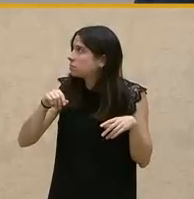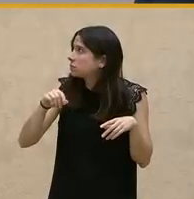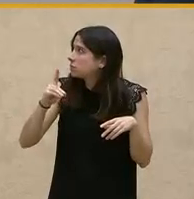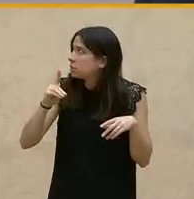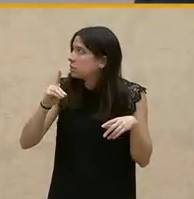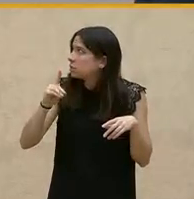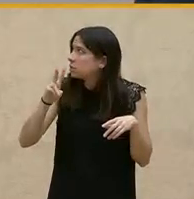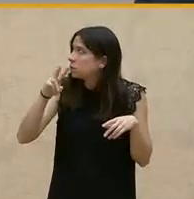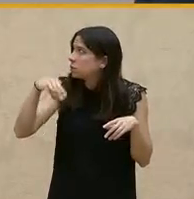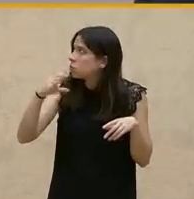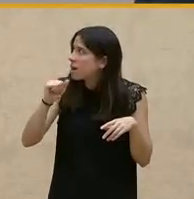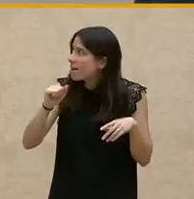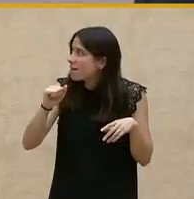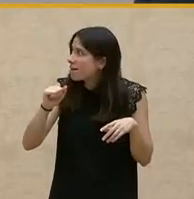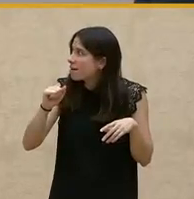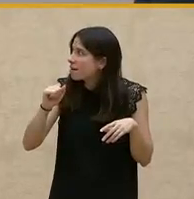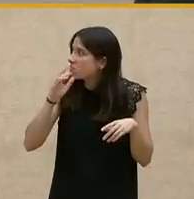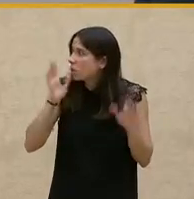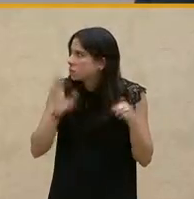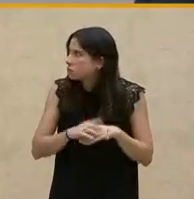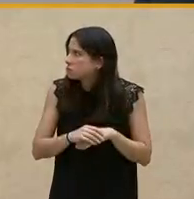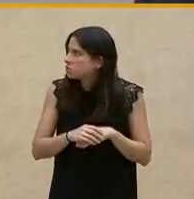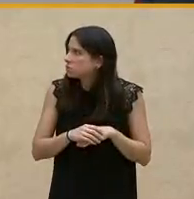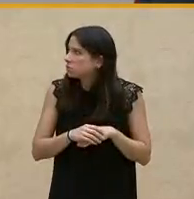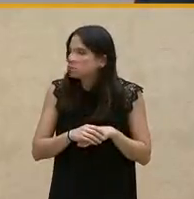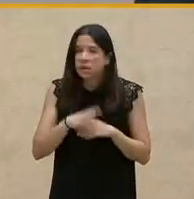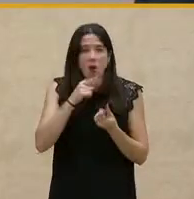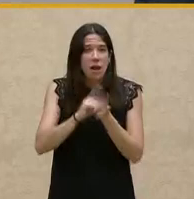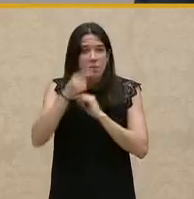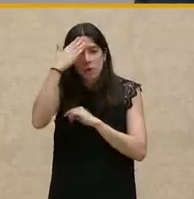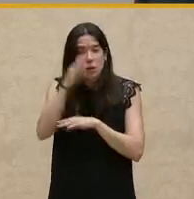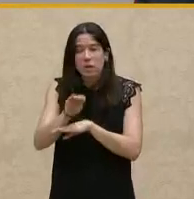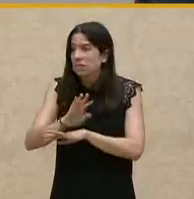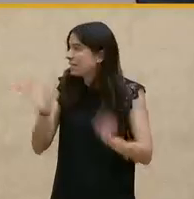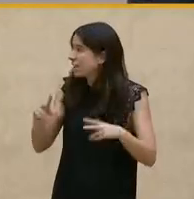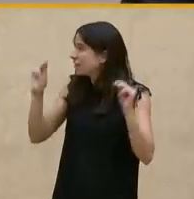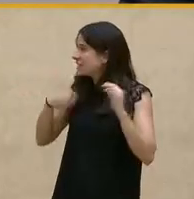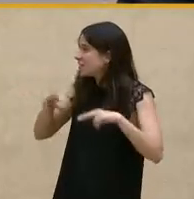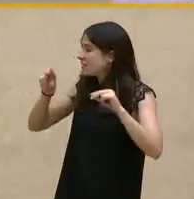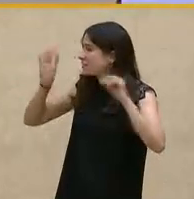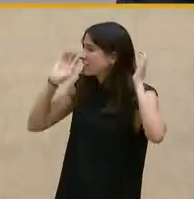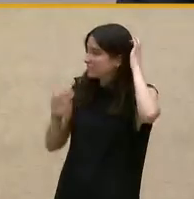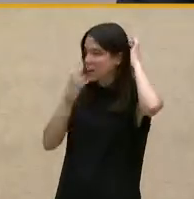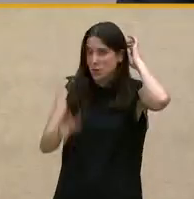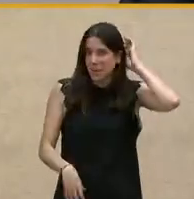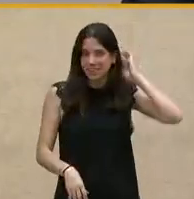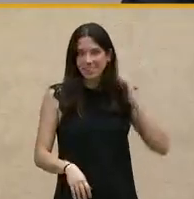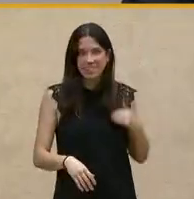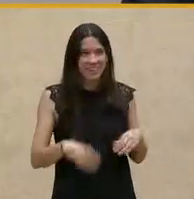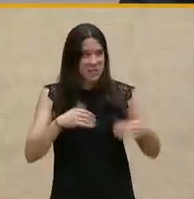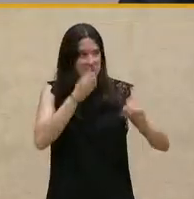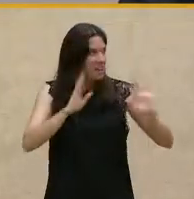en su día, que ahora han pasado a ser curatelas. Y ya está. Ya terminé. Entonces lo dejamos ahí.